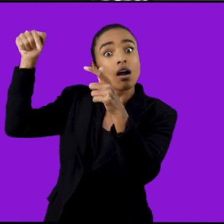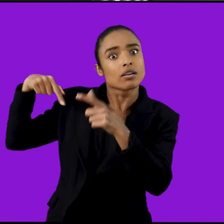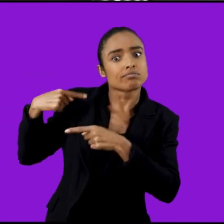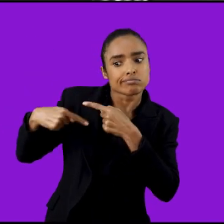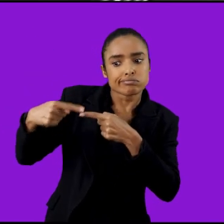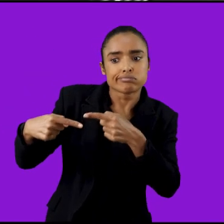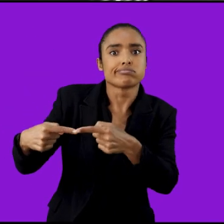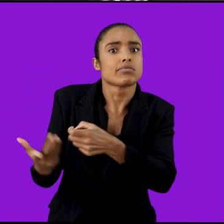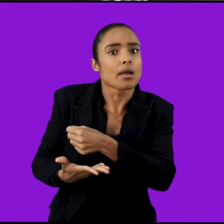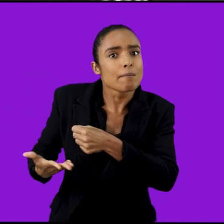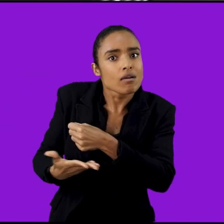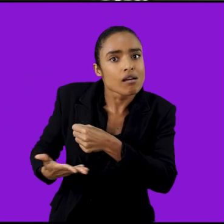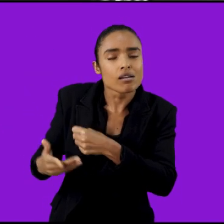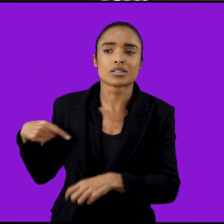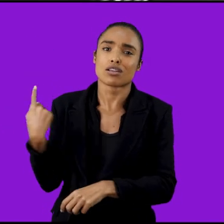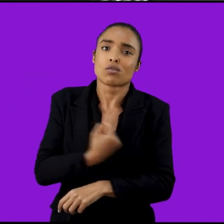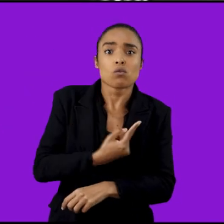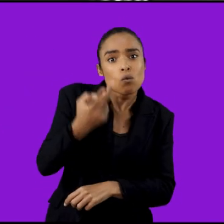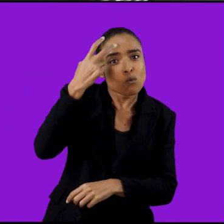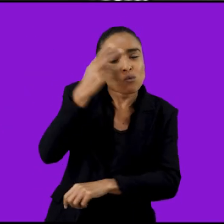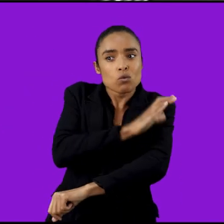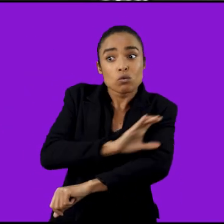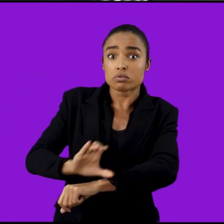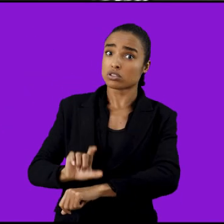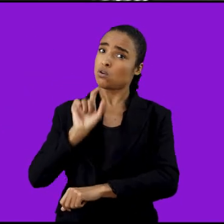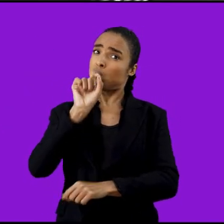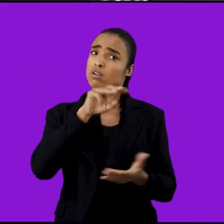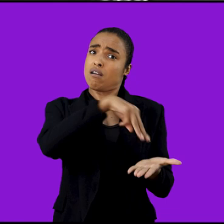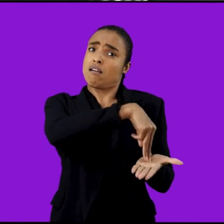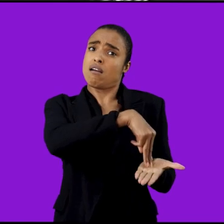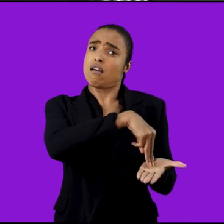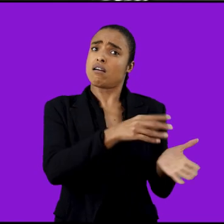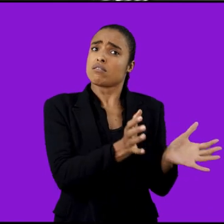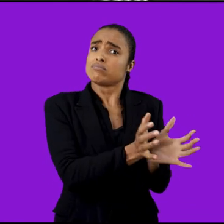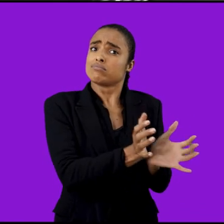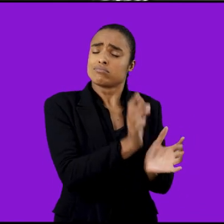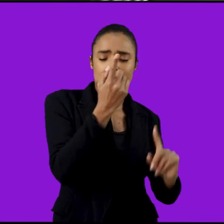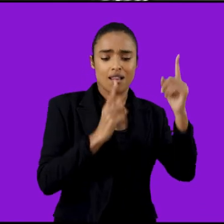O que seriam as escolas de samba, toda a produção, se não fosse toda essa comunidade que foi